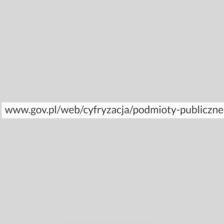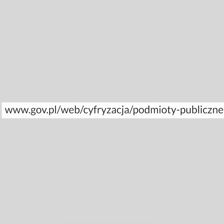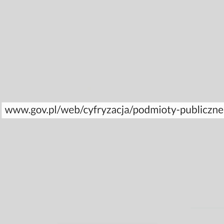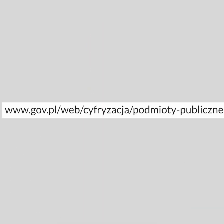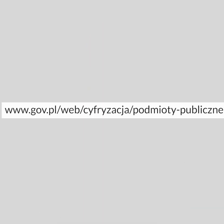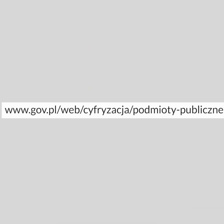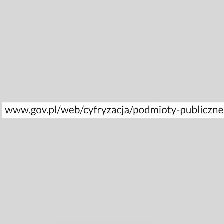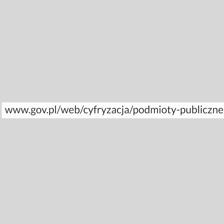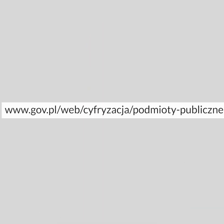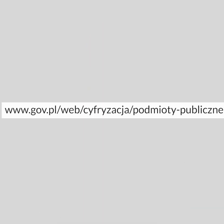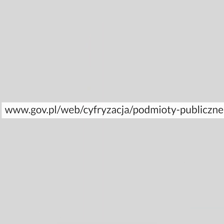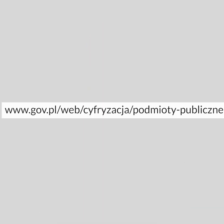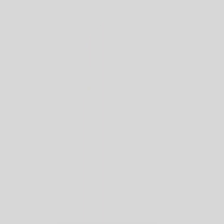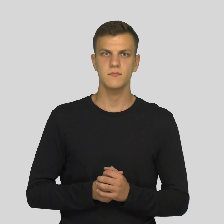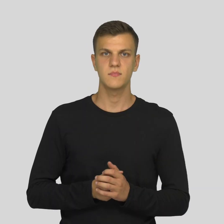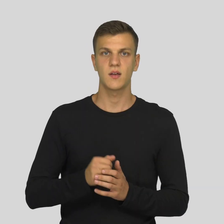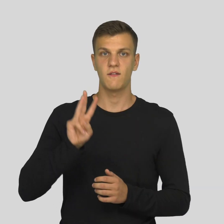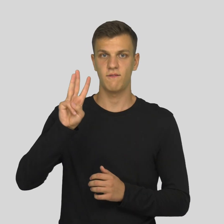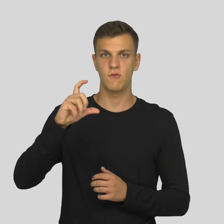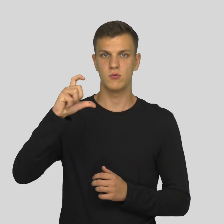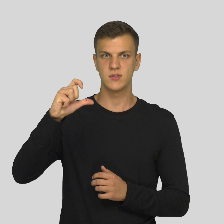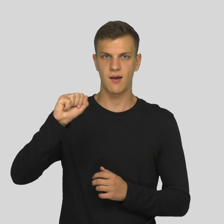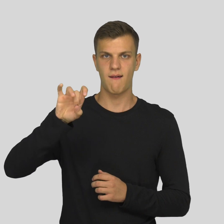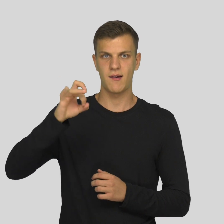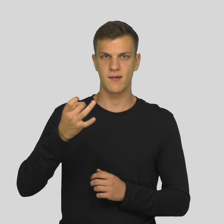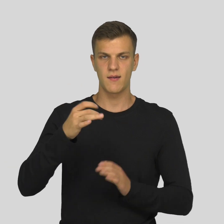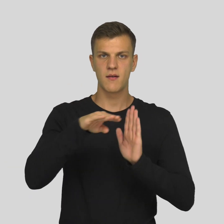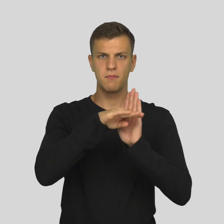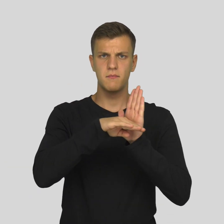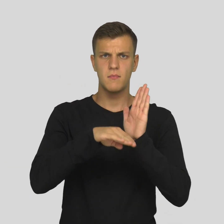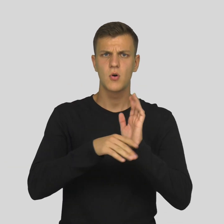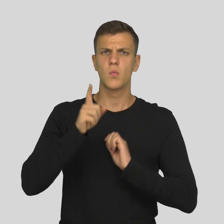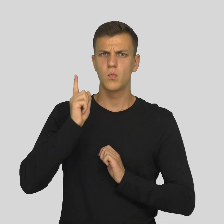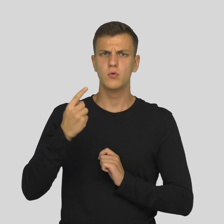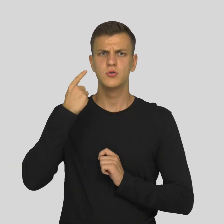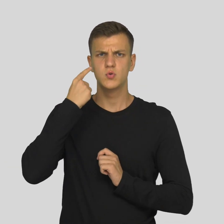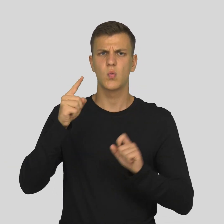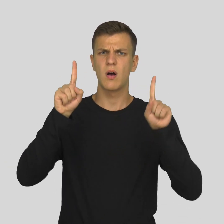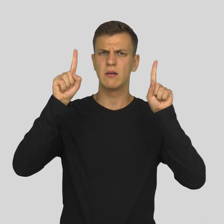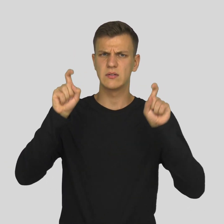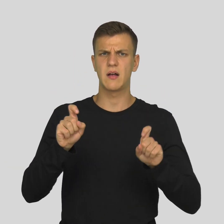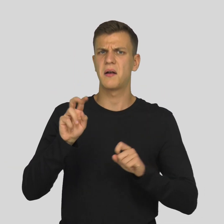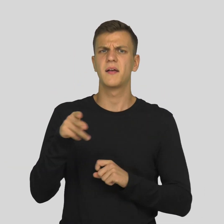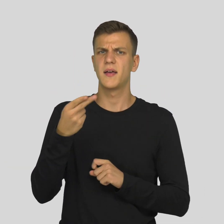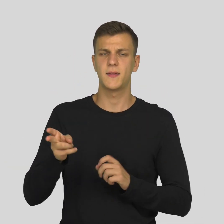www.gov.pl/web/cyfryzacja/podmioty-publiczne Kiedy zalecenia powinny zostać wprowadzone w życie?